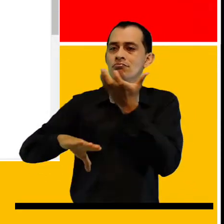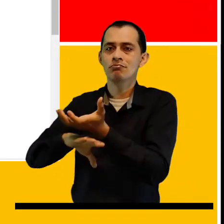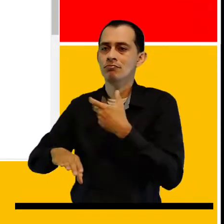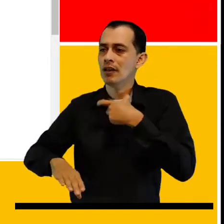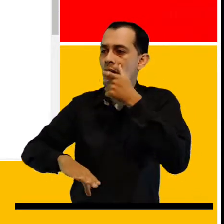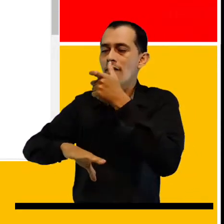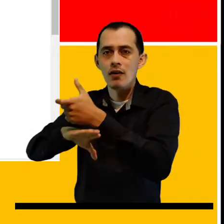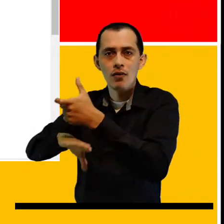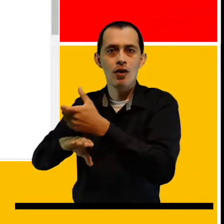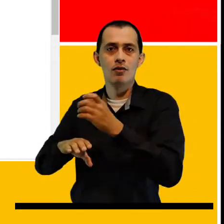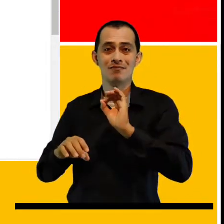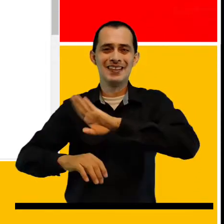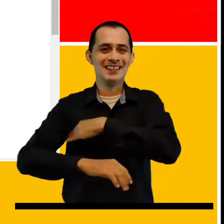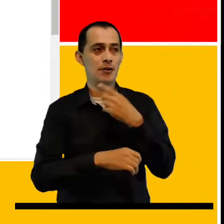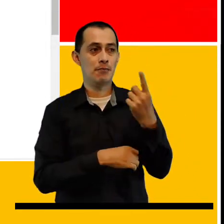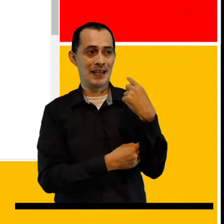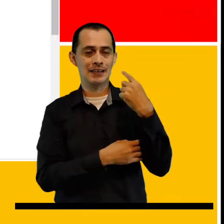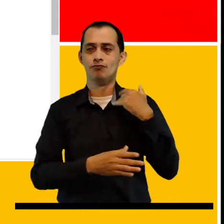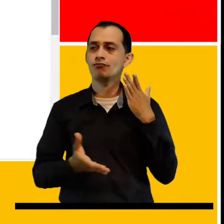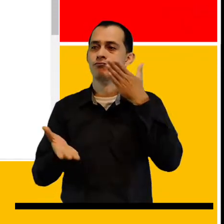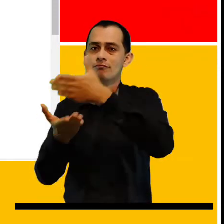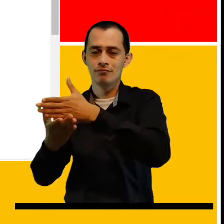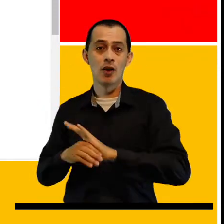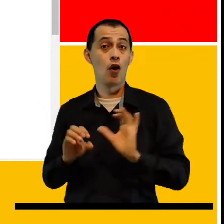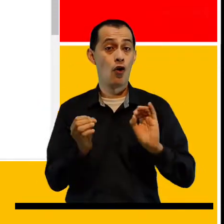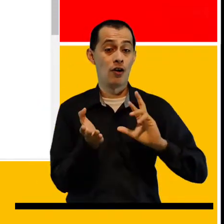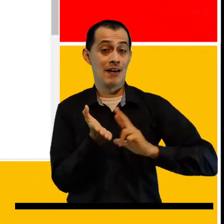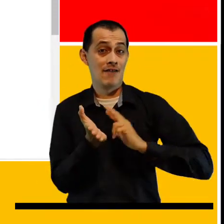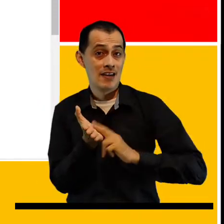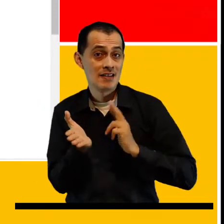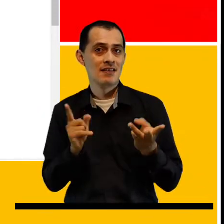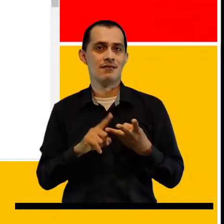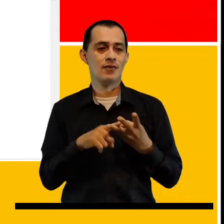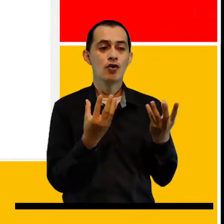de evaluación, por ejemplo para revistas, comités científicos, etcétera. En la apropiación